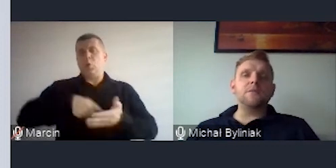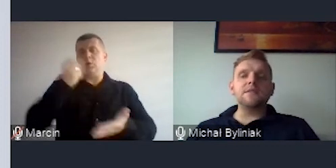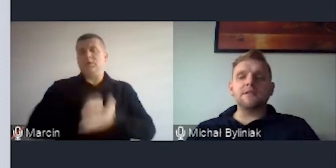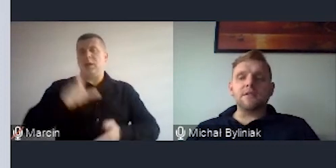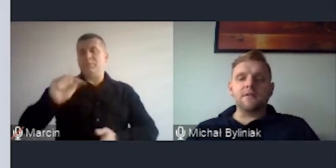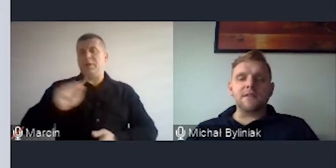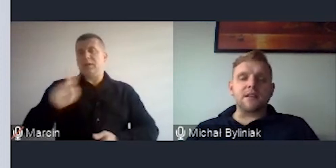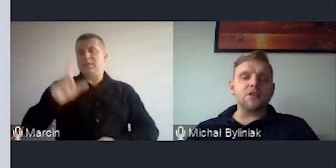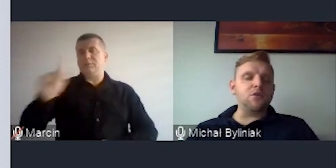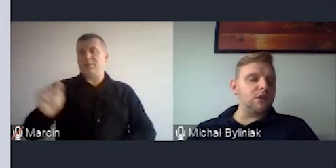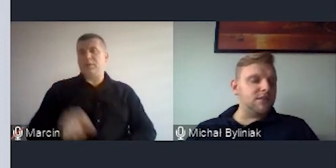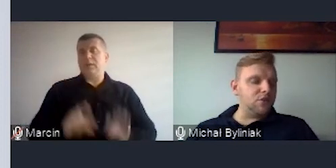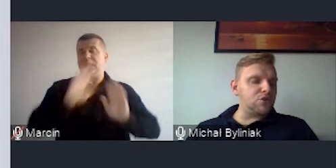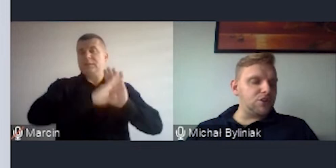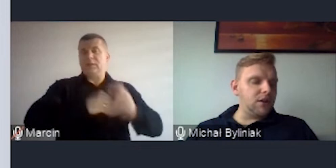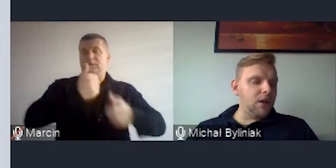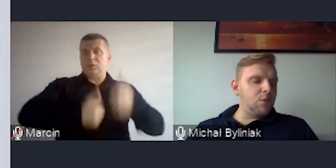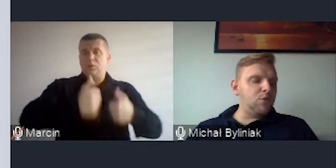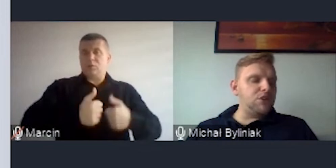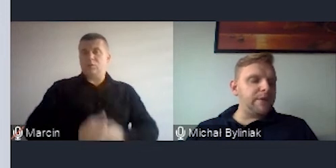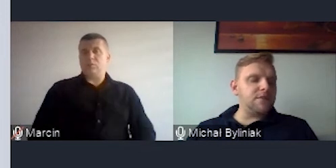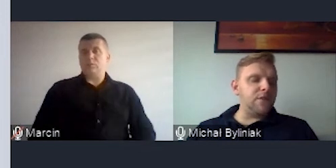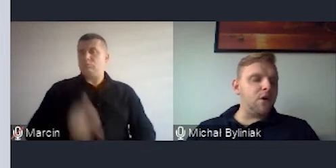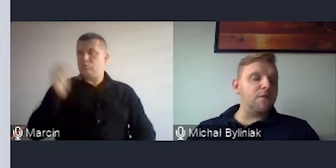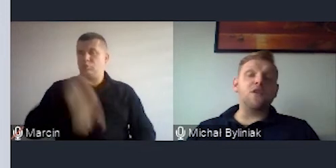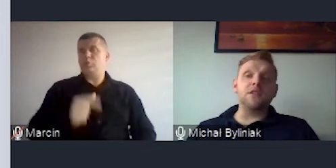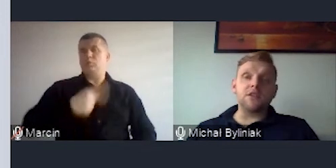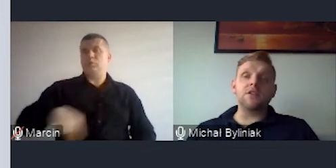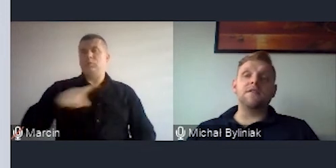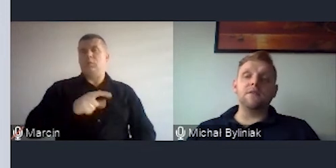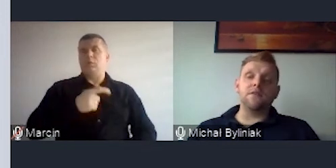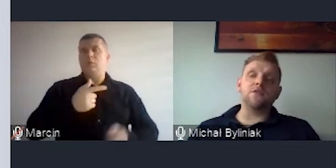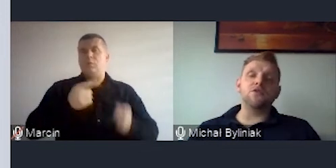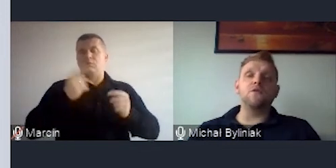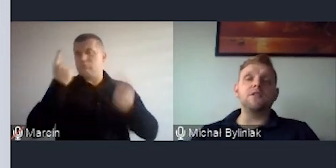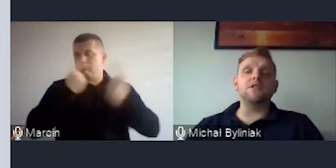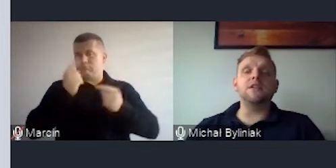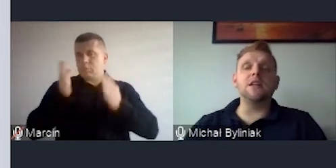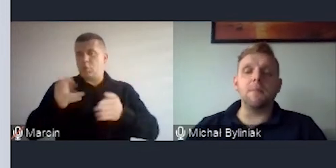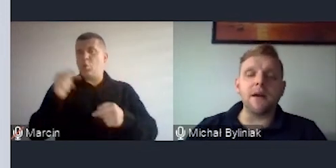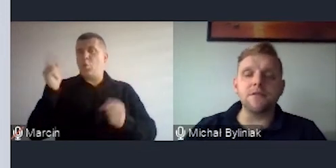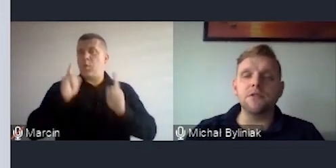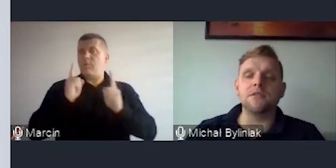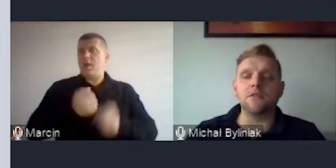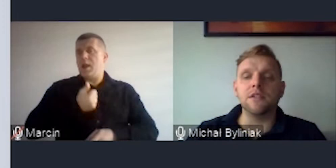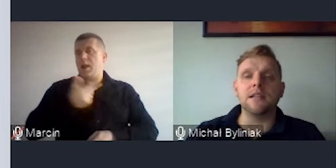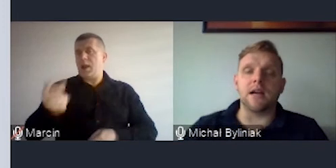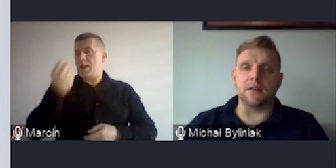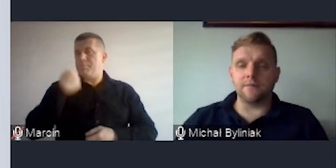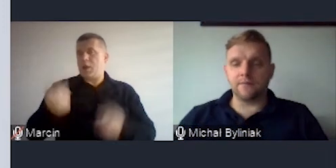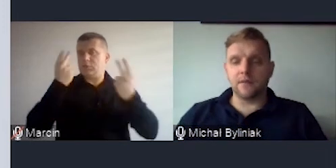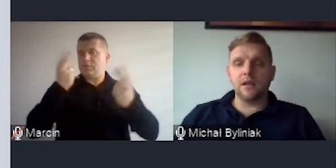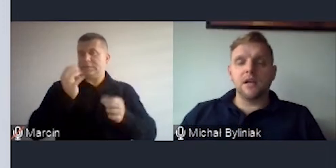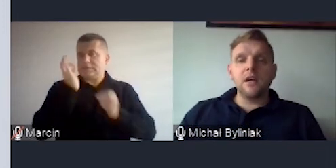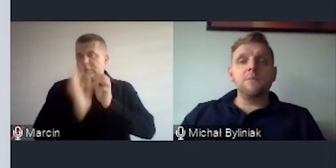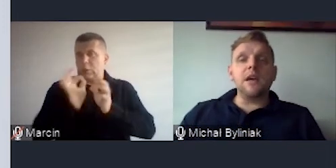natomiast w zasadzie konkurencyjności musicie Państwo w kontekście kwalifikowalności uważać na kilka bardzo istotnych detali.